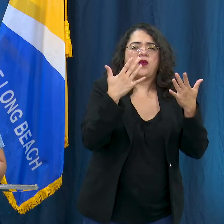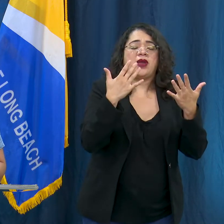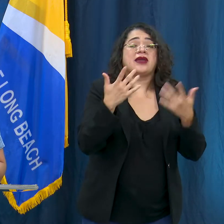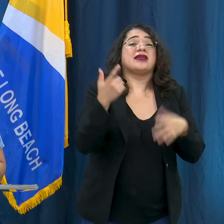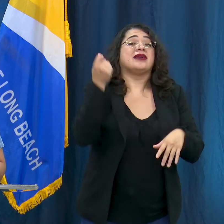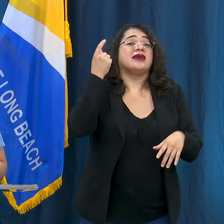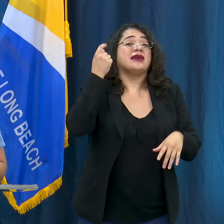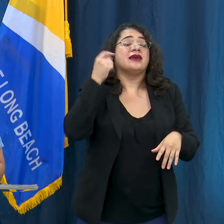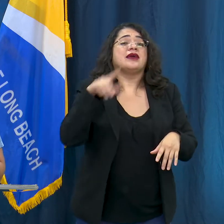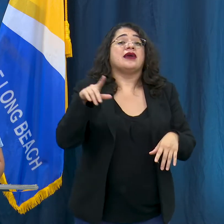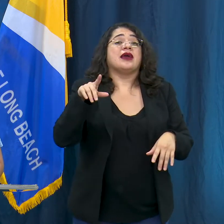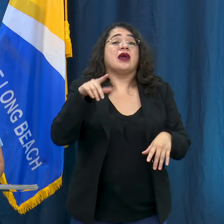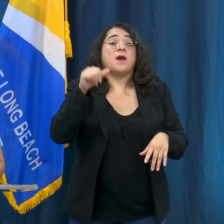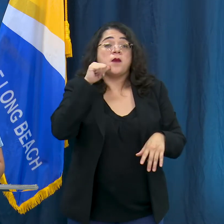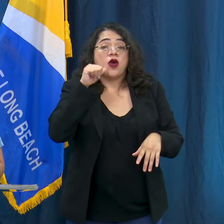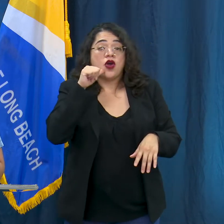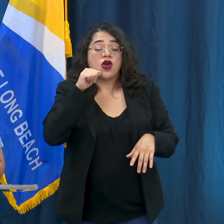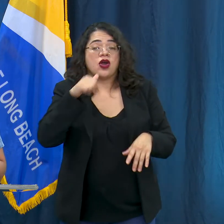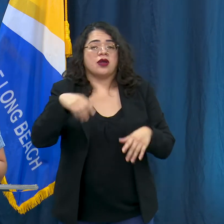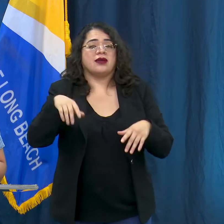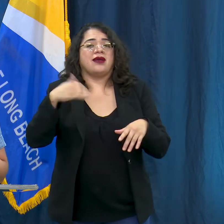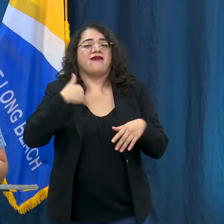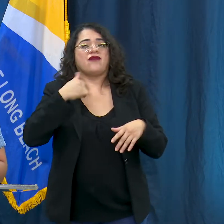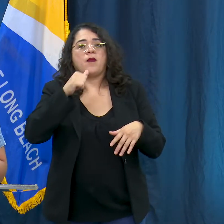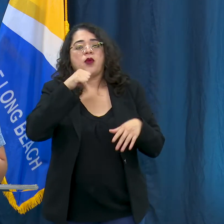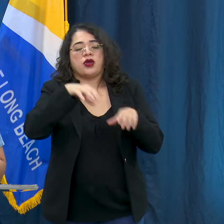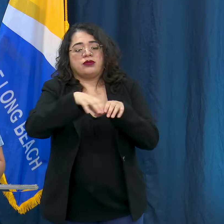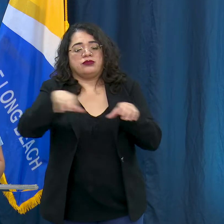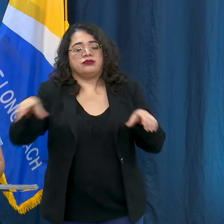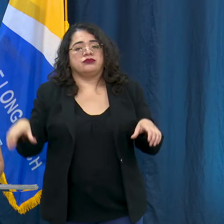están abierto Sparrow CL Vardhan solamente servin very das